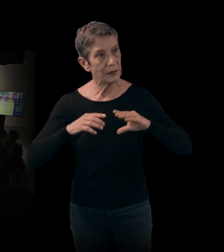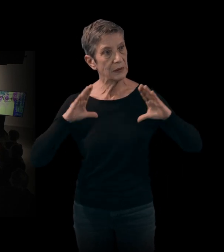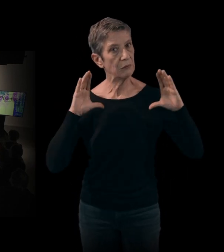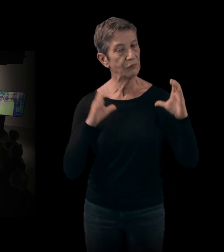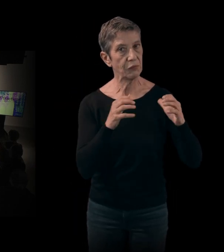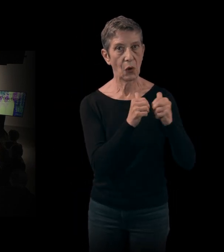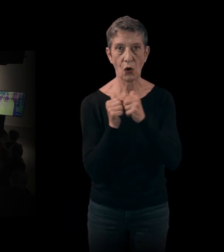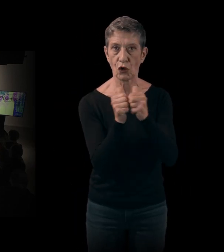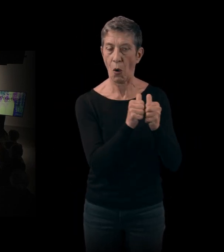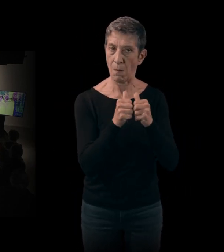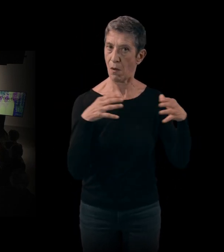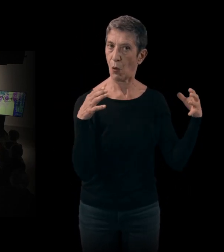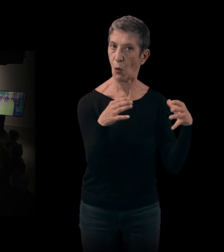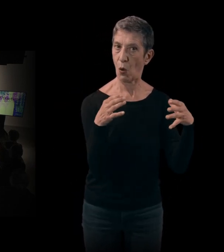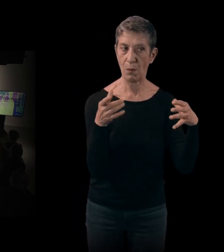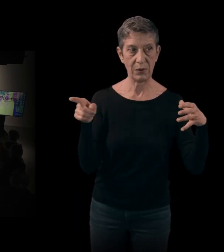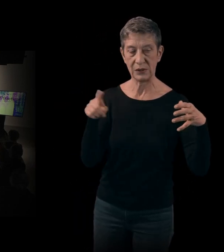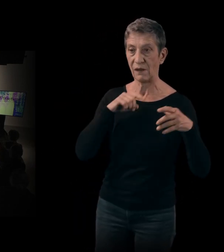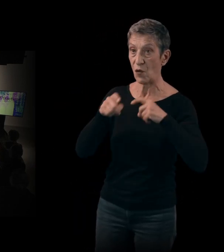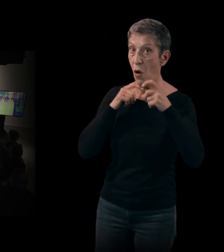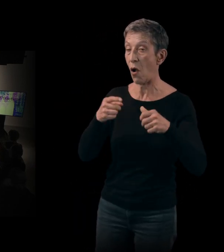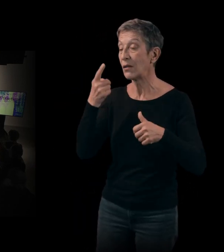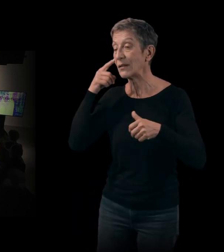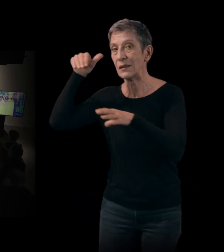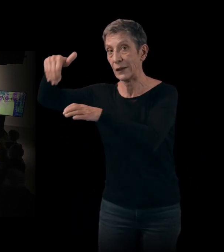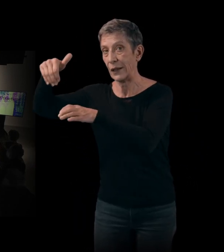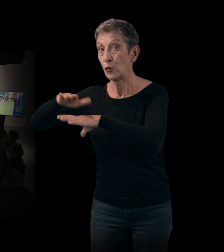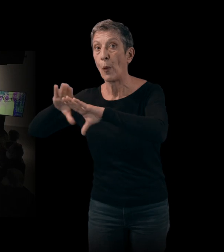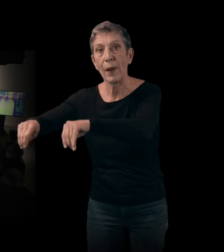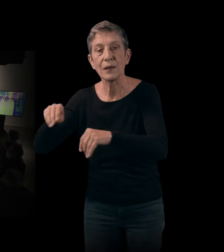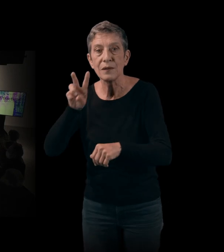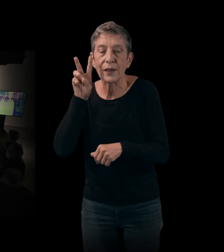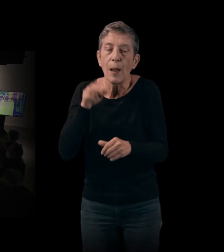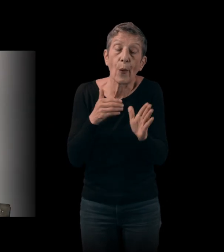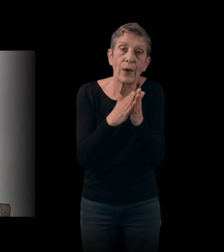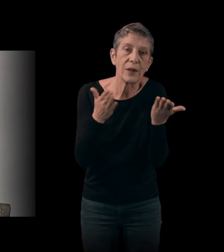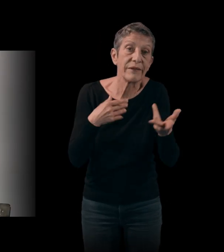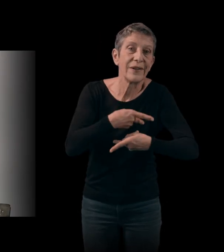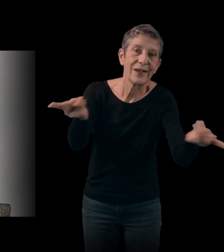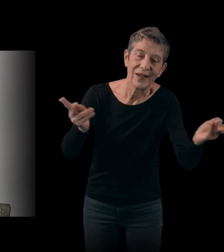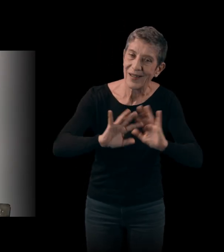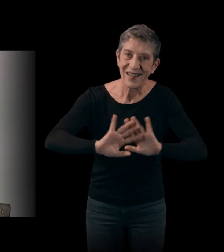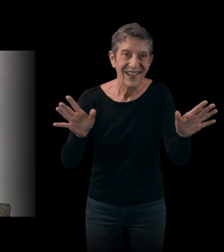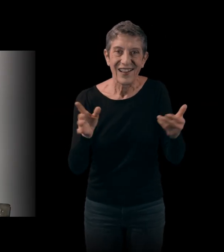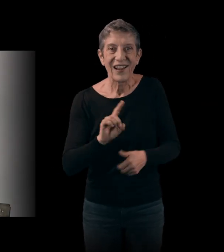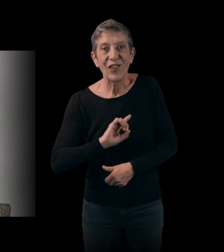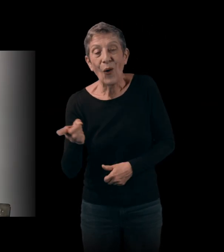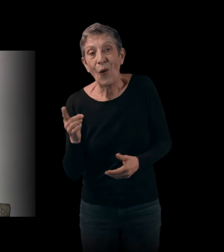au Vietnam, puisque sans trop dévoiler ce qu'il y a dans le livre, mais c'est un livre aussi qui parle de, quand je parlais de physicalité,